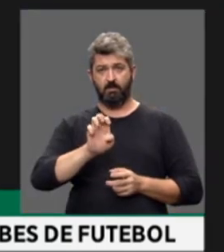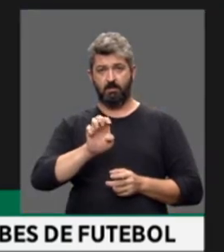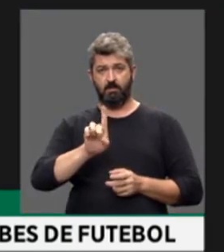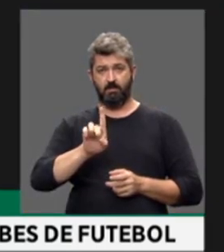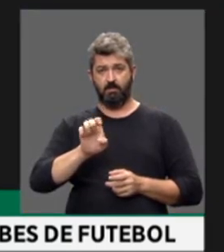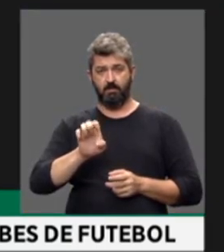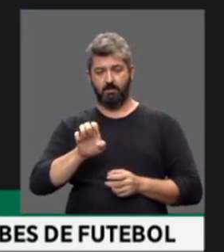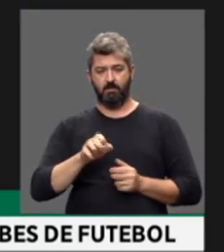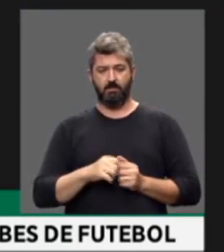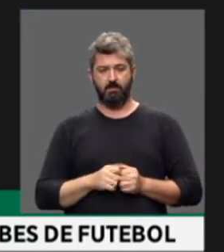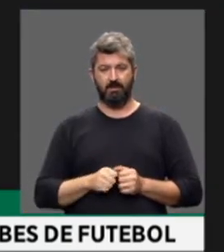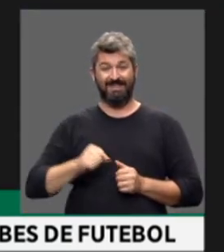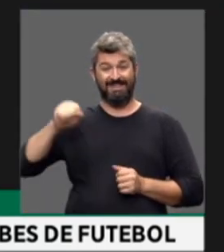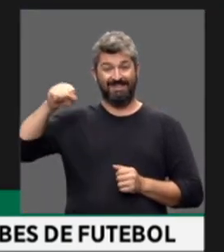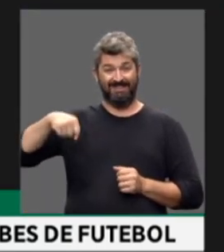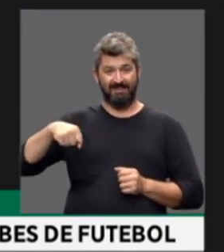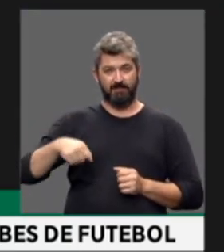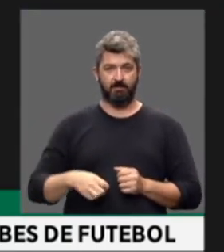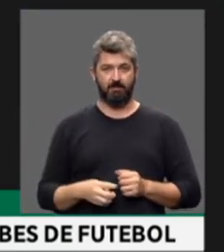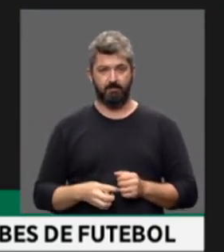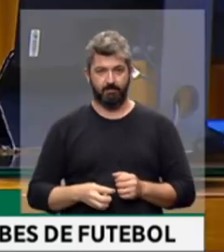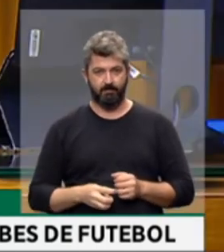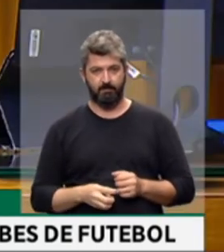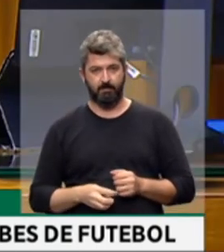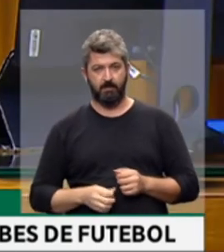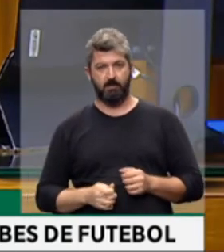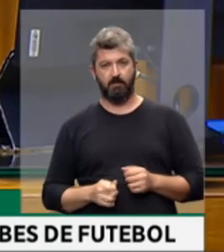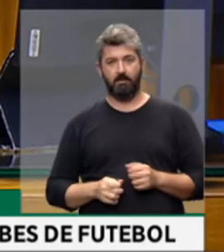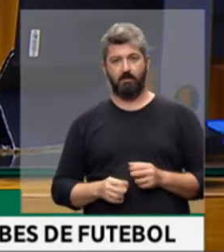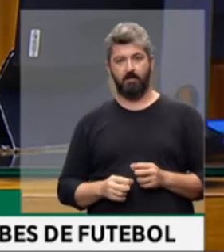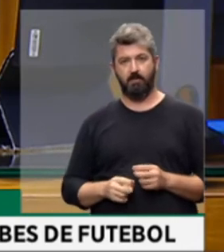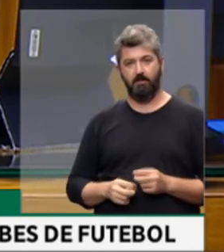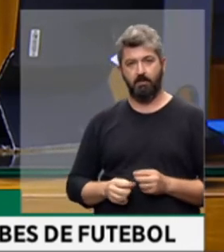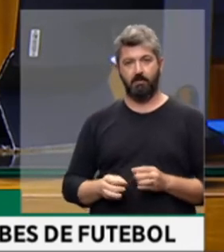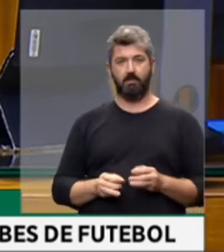PATRIOTA VOTA NÃO. -- [PRESIDENTE]: COMO VOTA O PV? COMO VOTA A REDE?